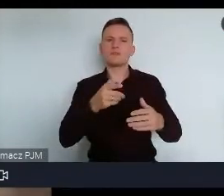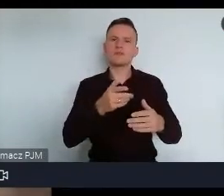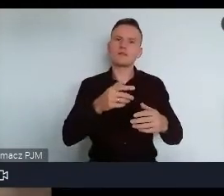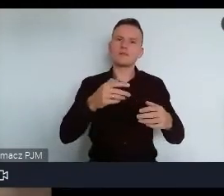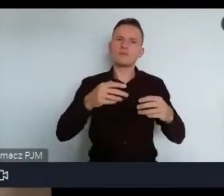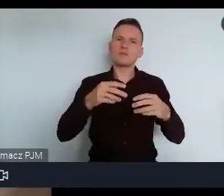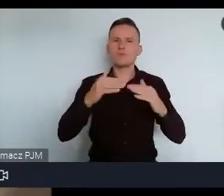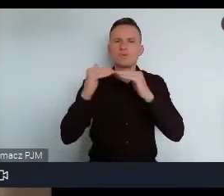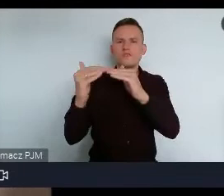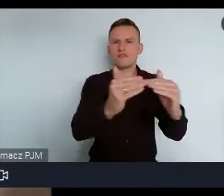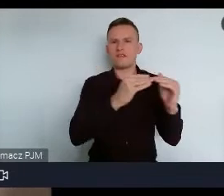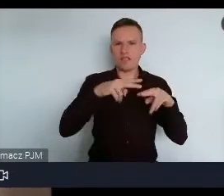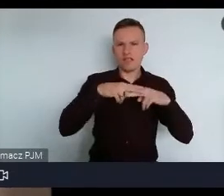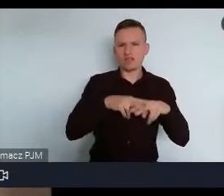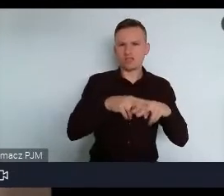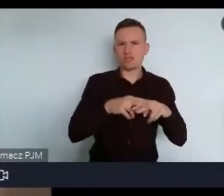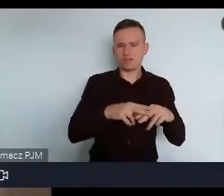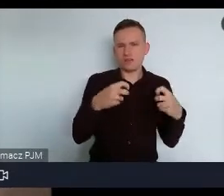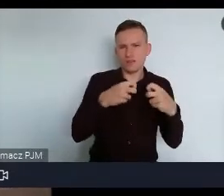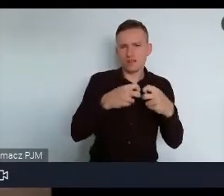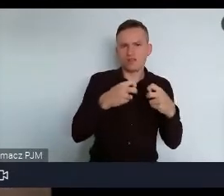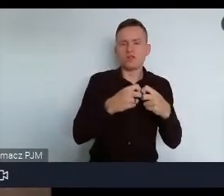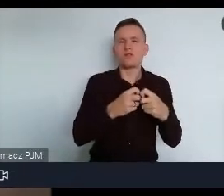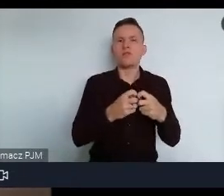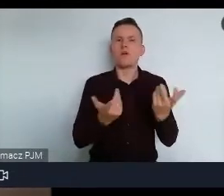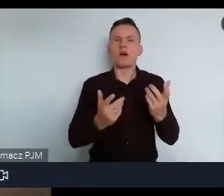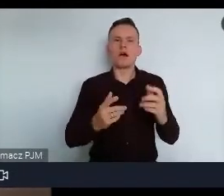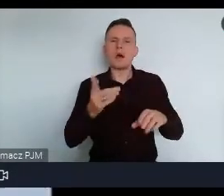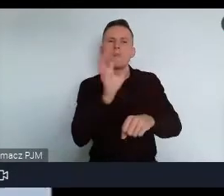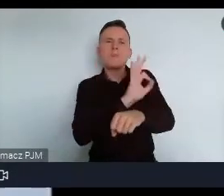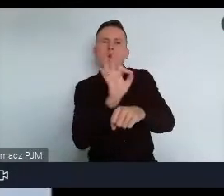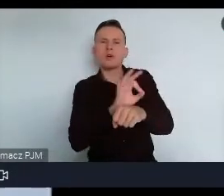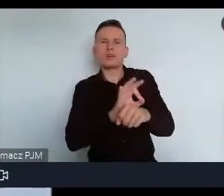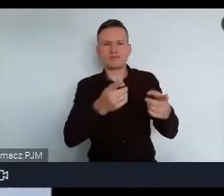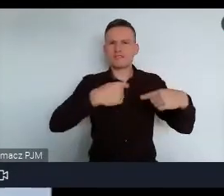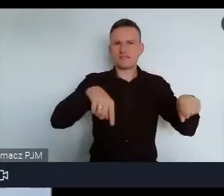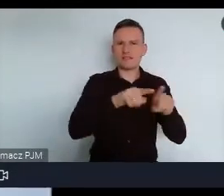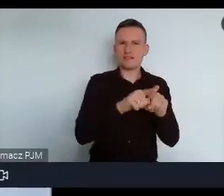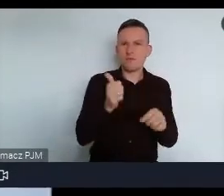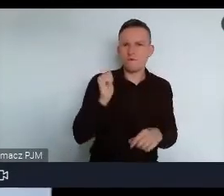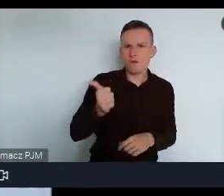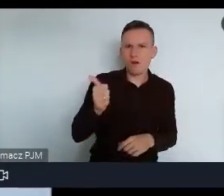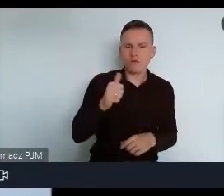zaprojektowane przez zespół ekspertów, aby pomóc miastom w planowaniu i monitorowaniu